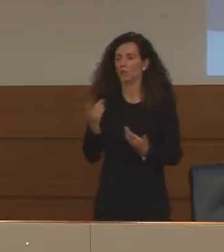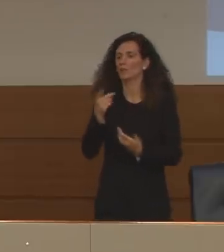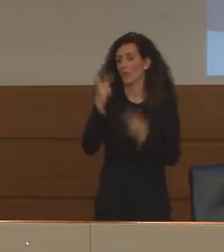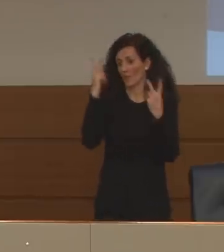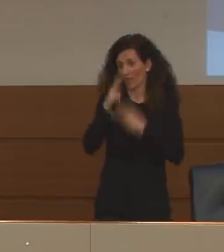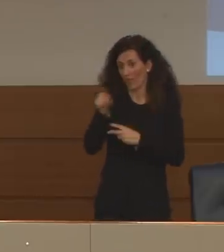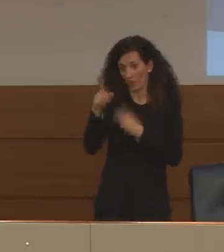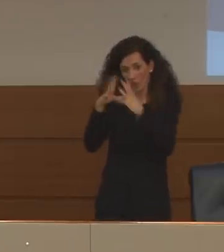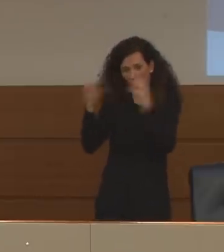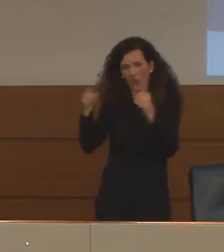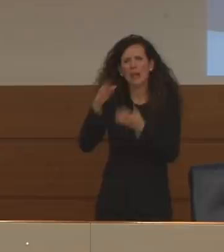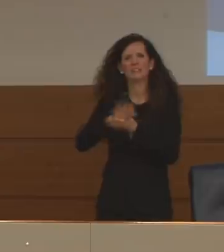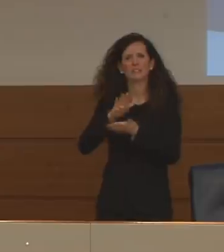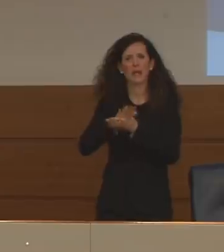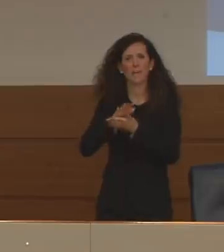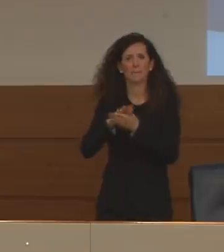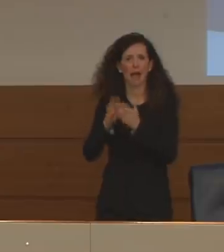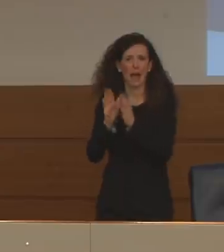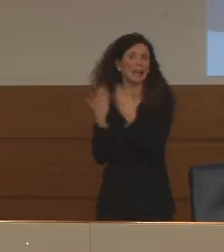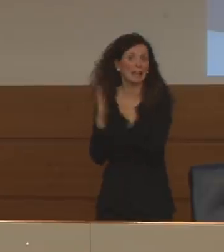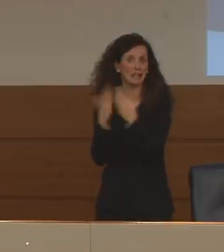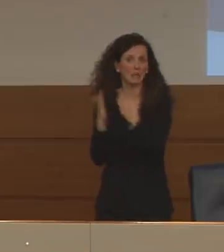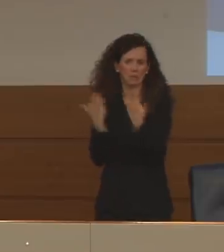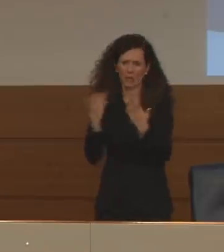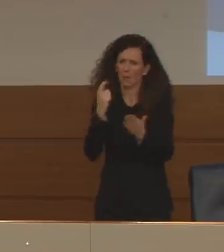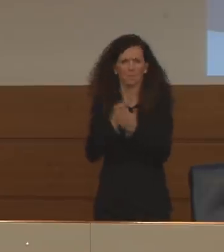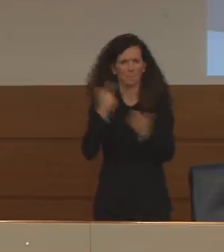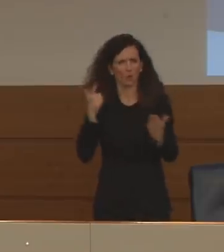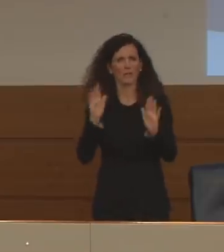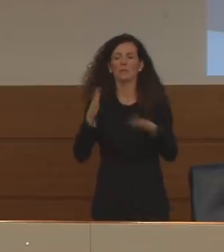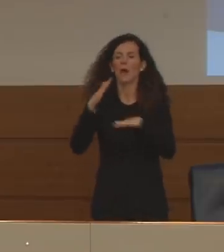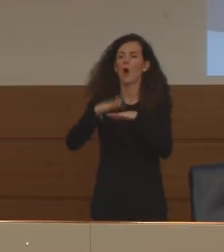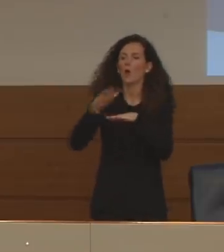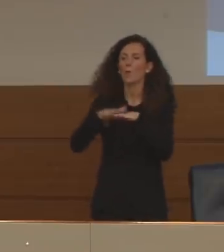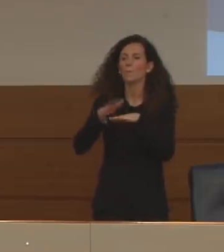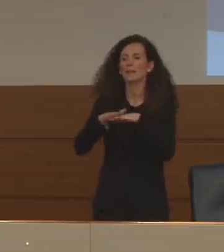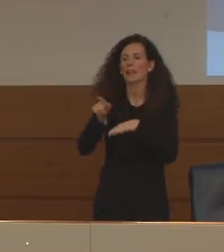molto importante ma che non ha una competenza in materia, se devono essere